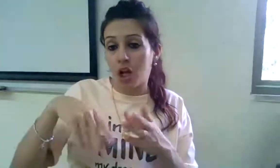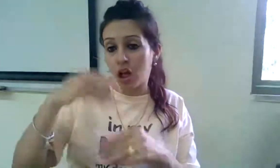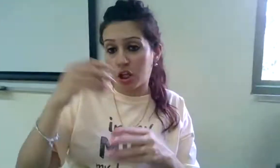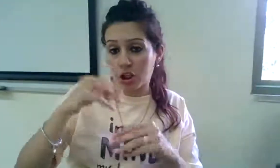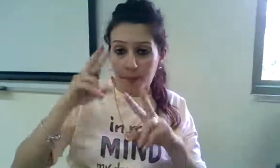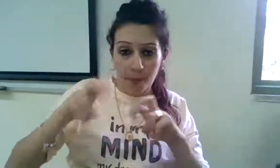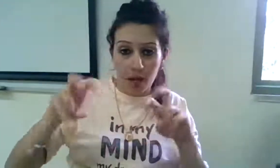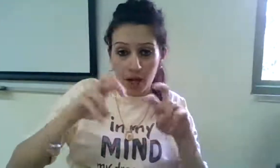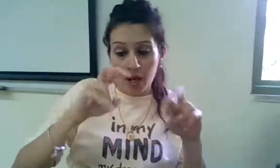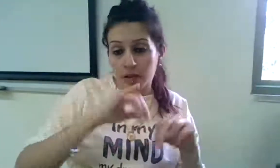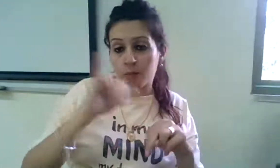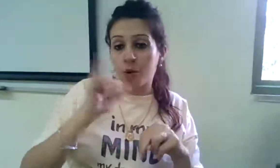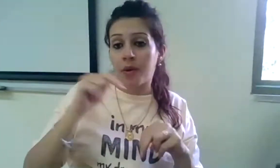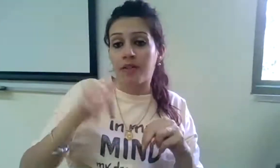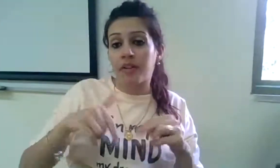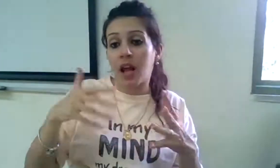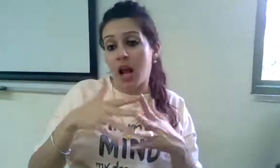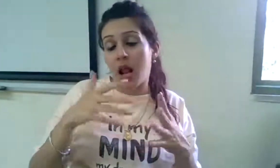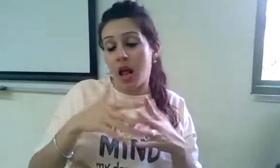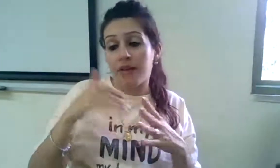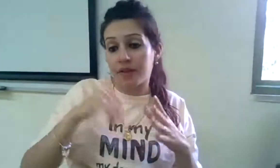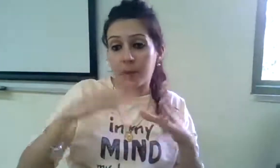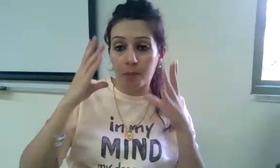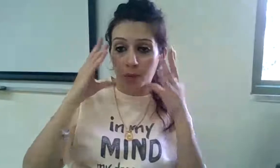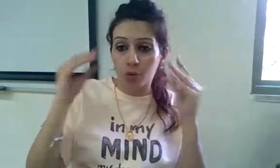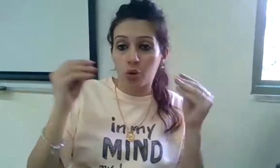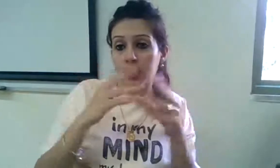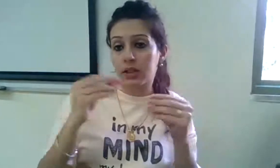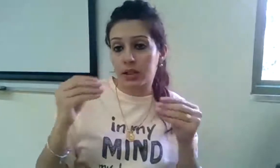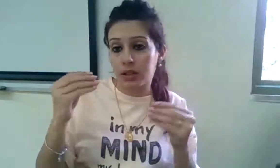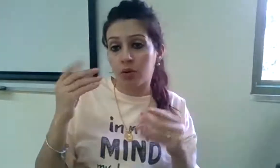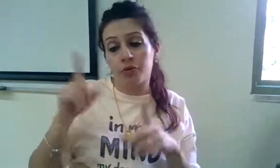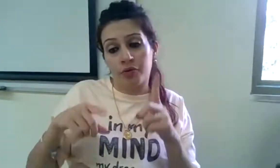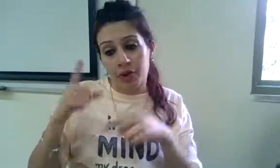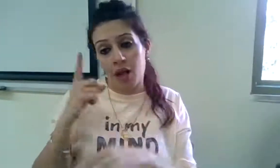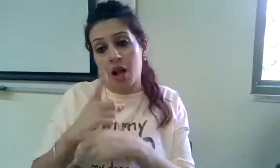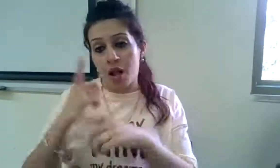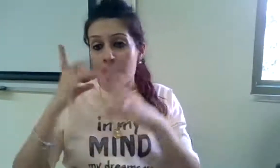في نقاط معينة من حياتهم أو اذا ما كان من الأفضل إجراء